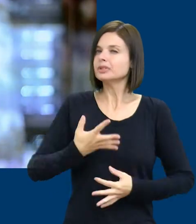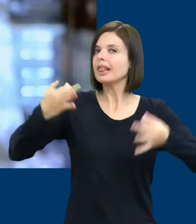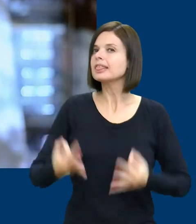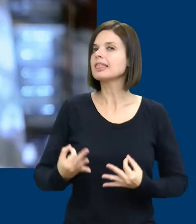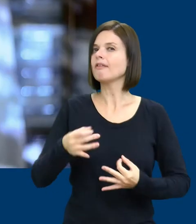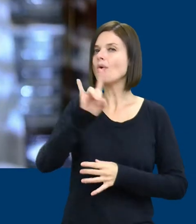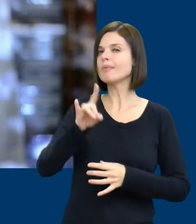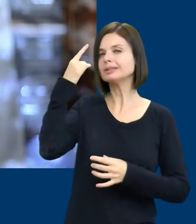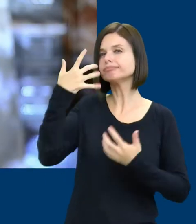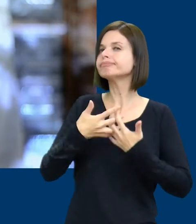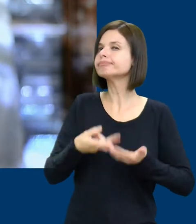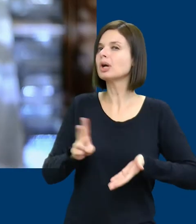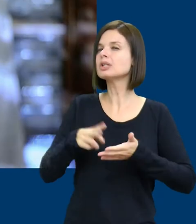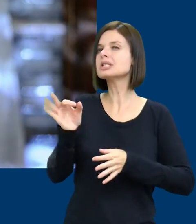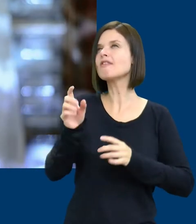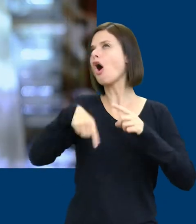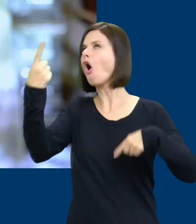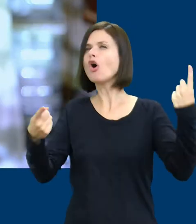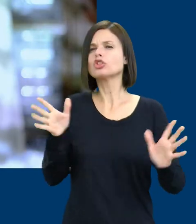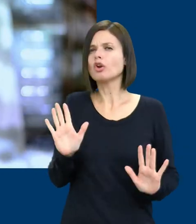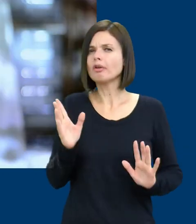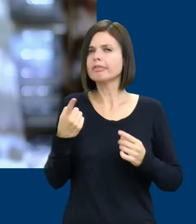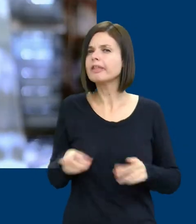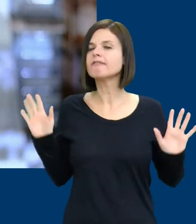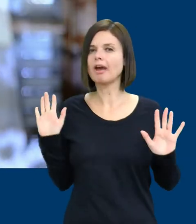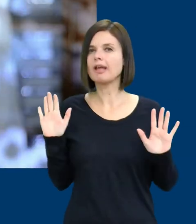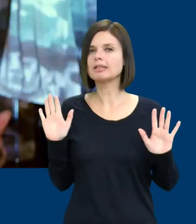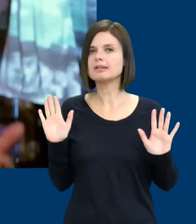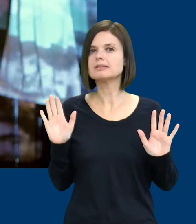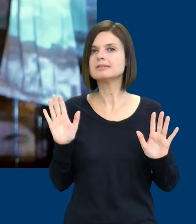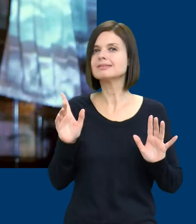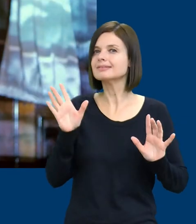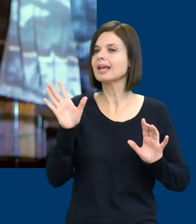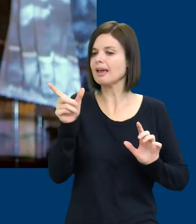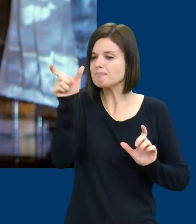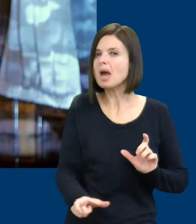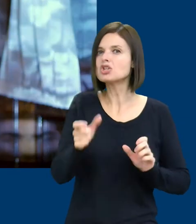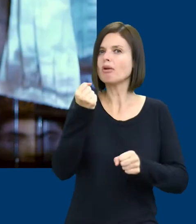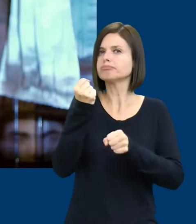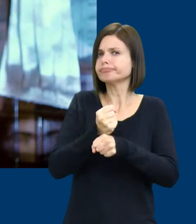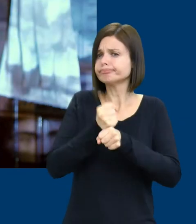empezar a pensar en otros saberes que van a ser los que van a incorporar al trabajador